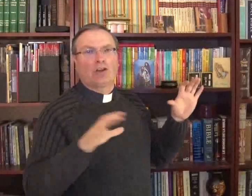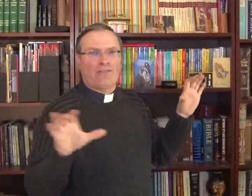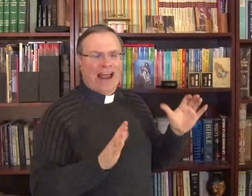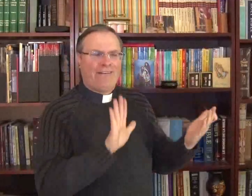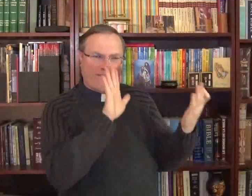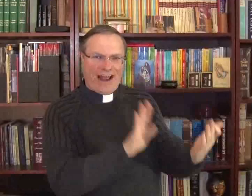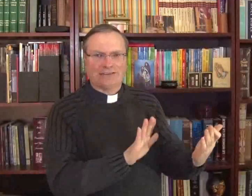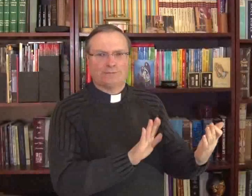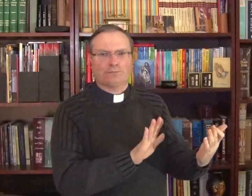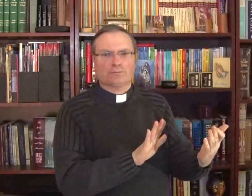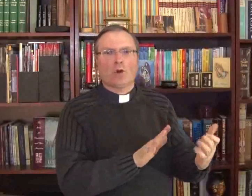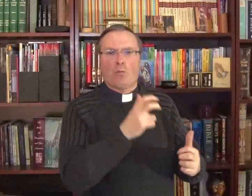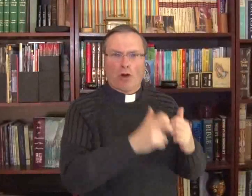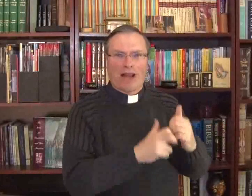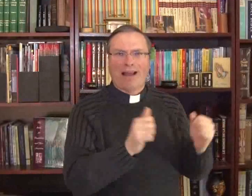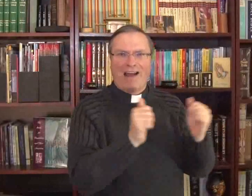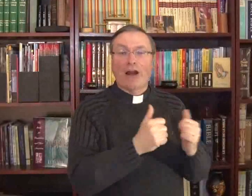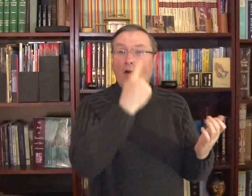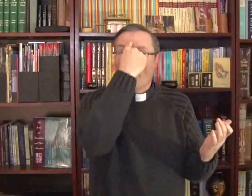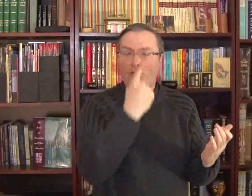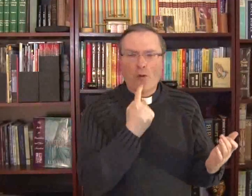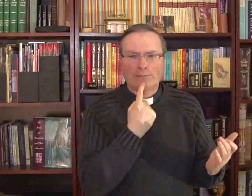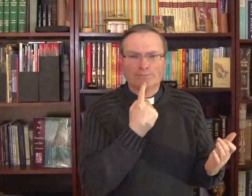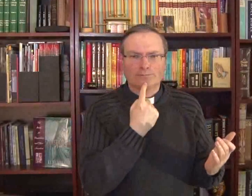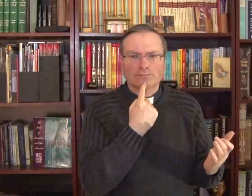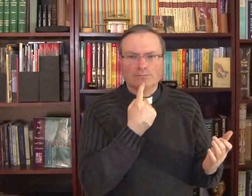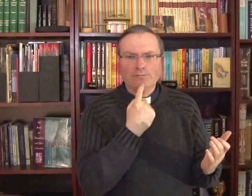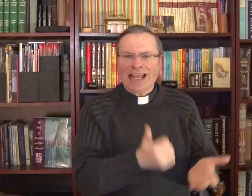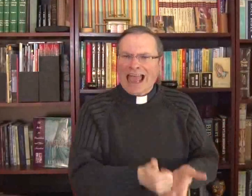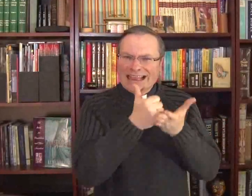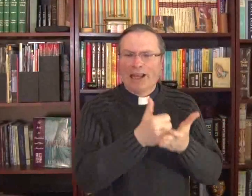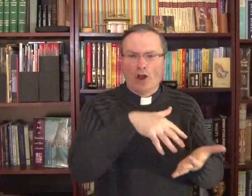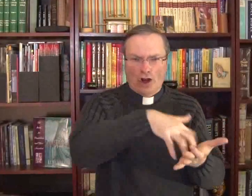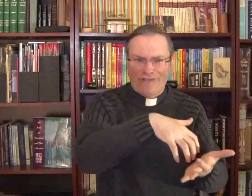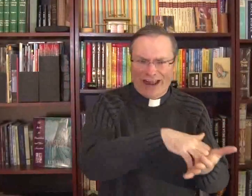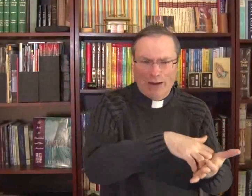de faire face aux problèmes avec foi, aider le faible,